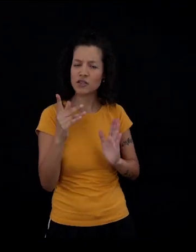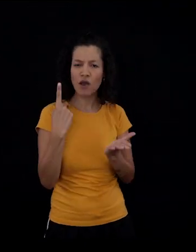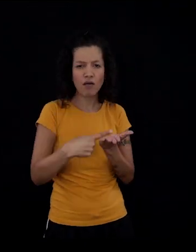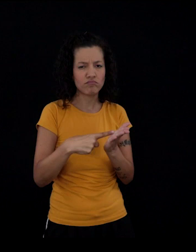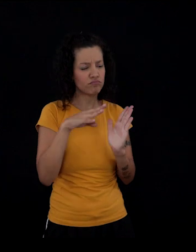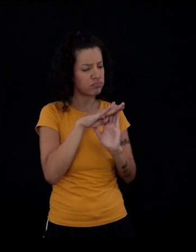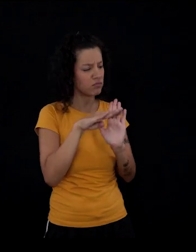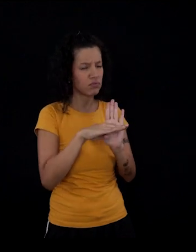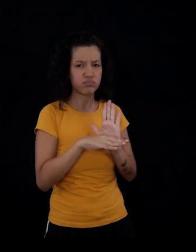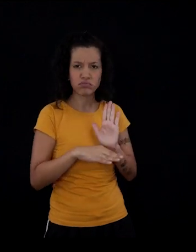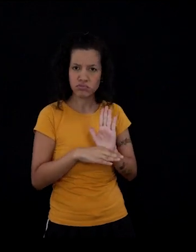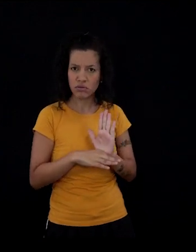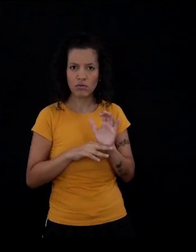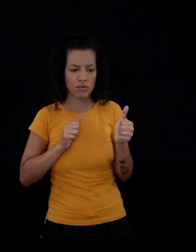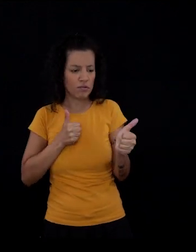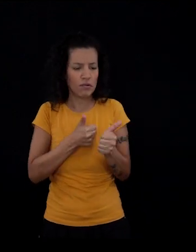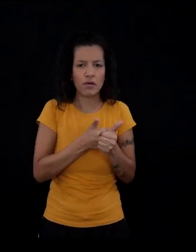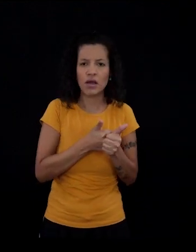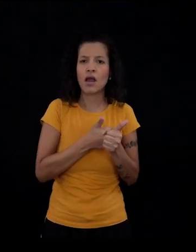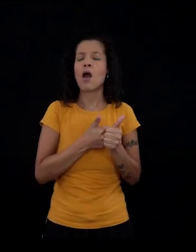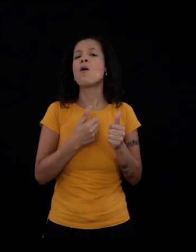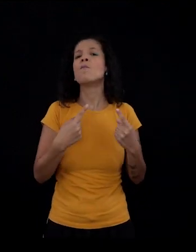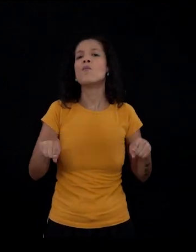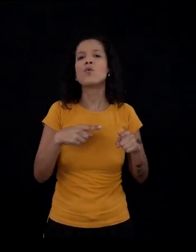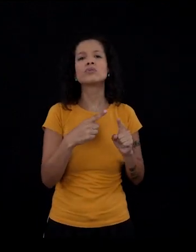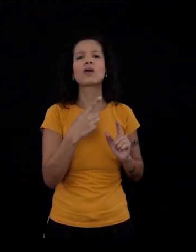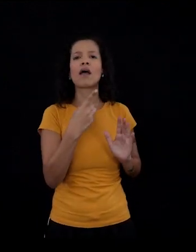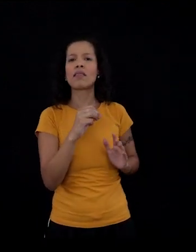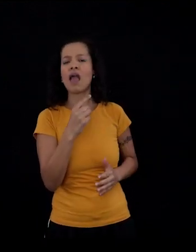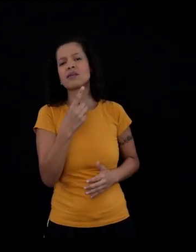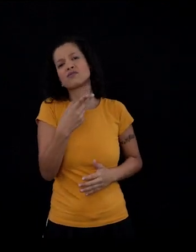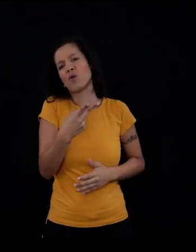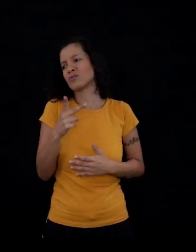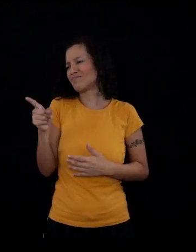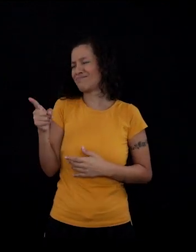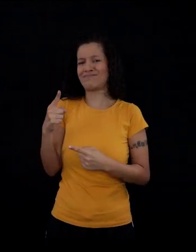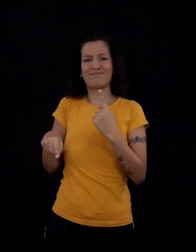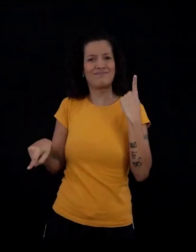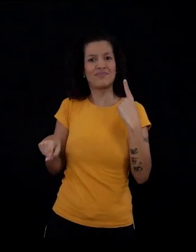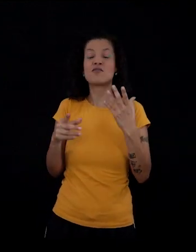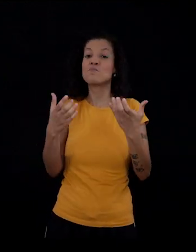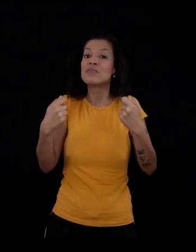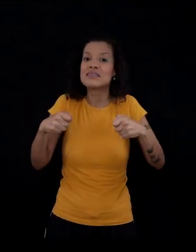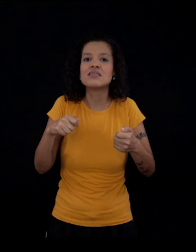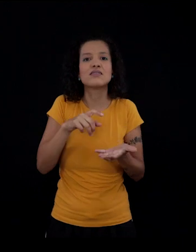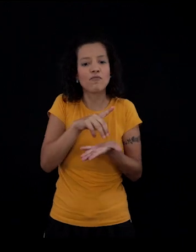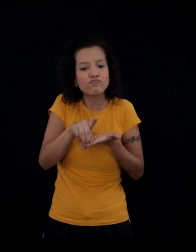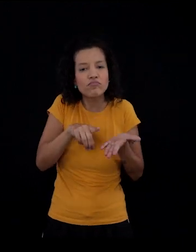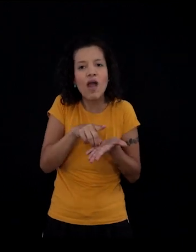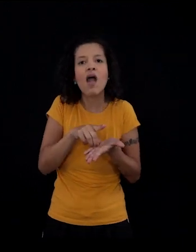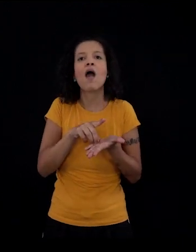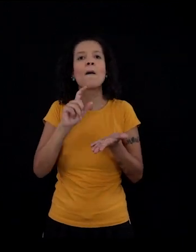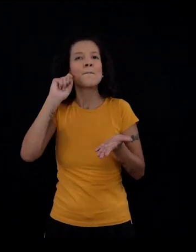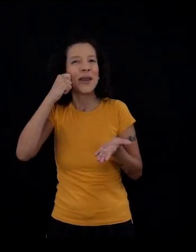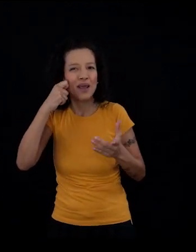o disco tinha 10 ou 12 músicas – não cabia, pois a ideia era fazer em vinil.